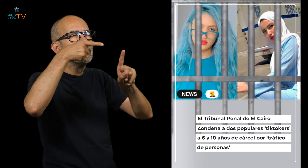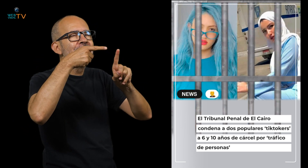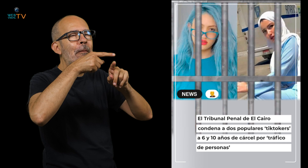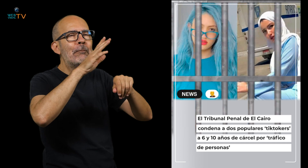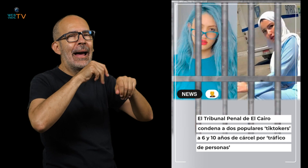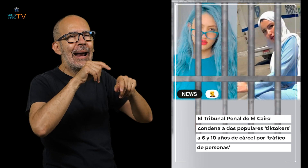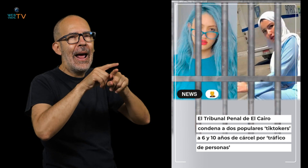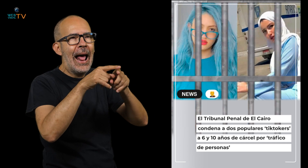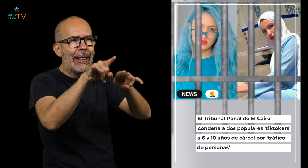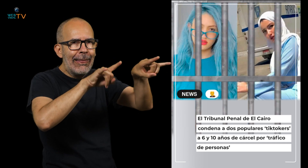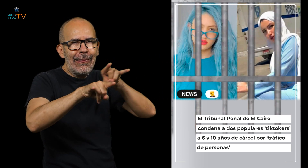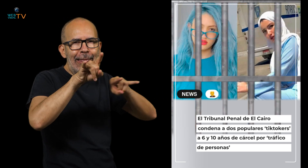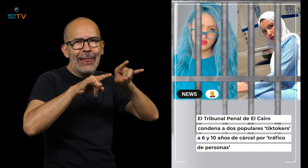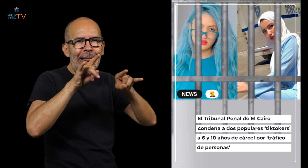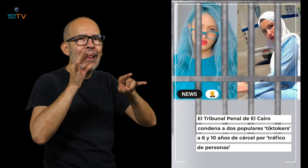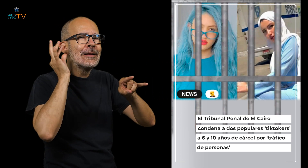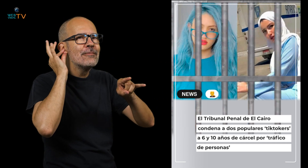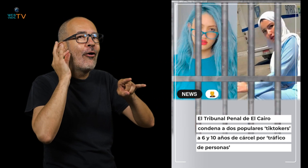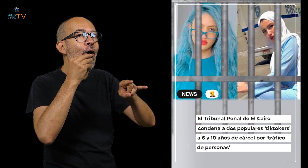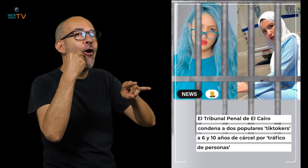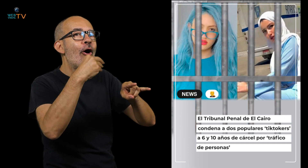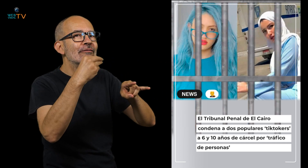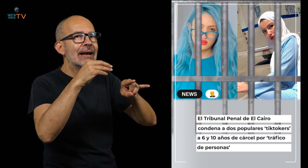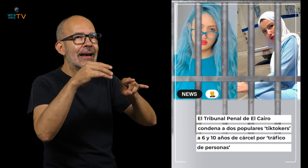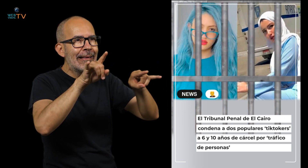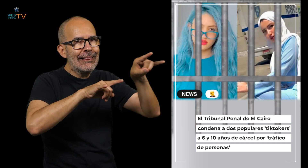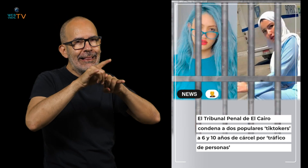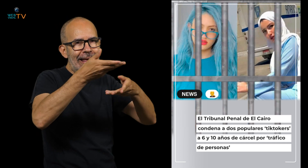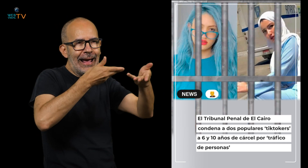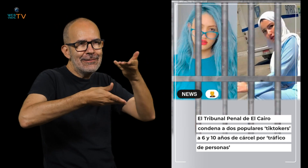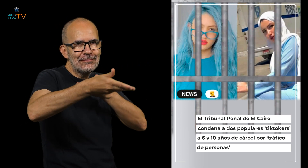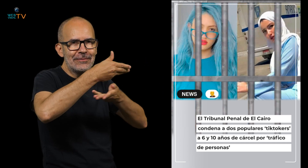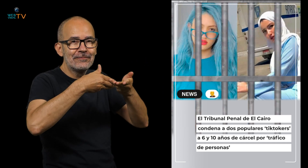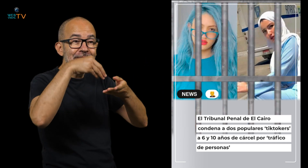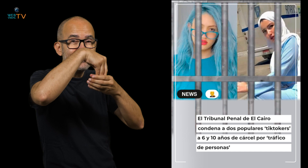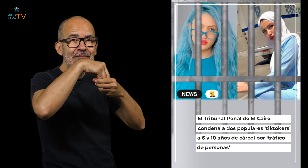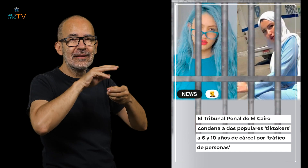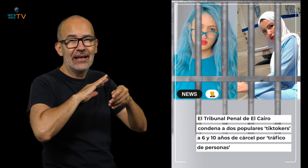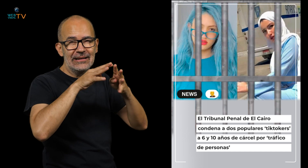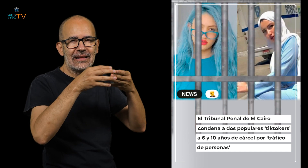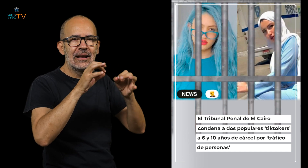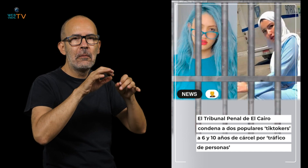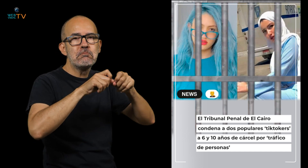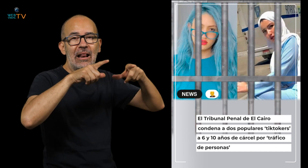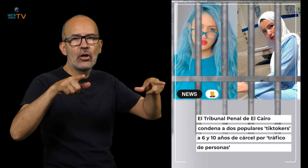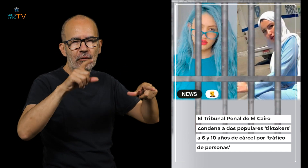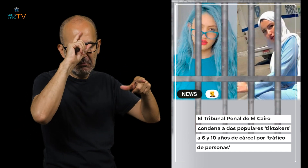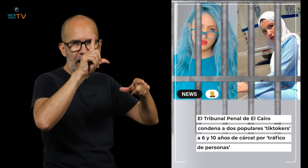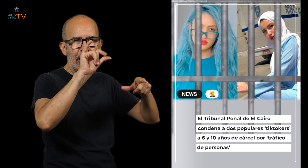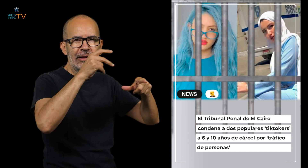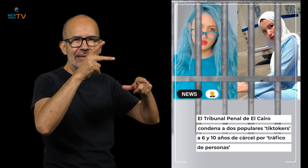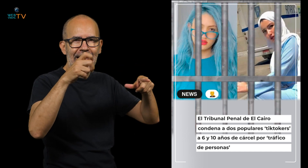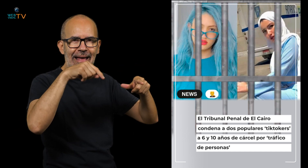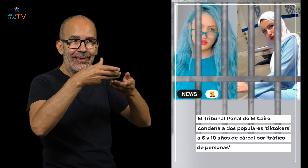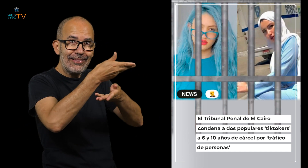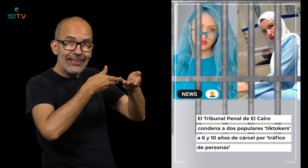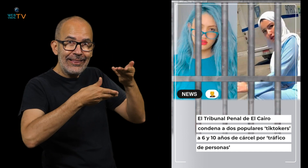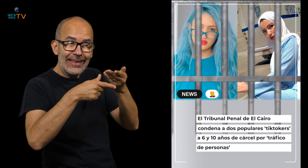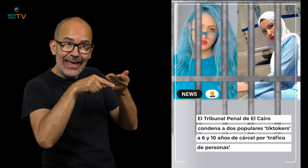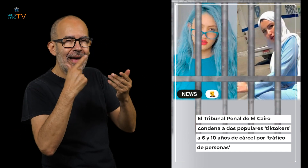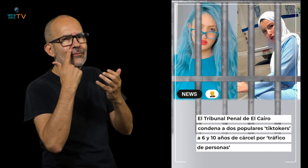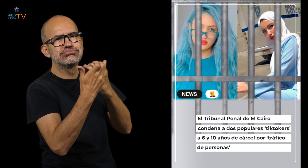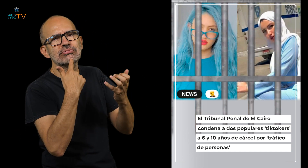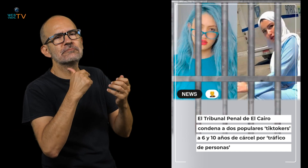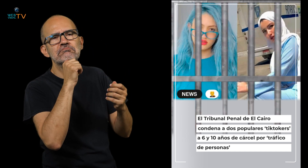de reclutar a mujeres jóvenes para el intercambio de vídeos en la plataforma "Likee".